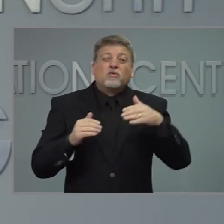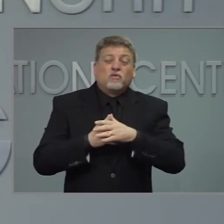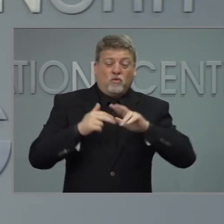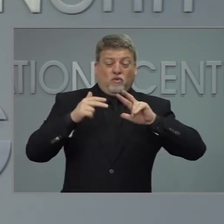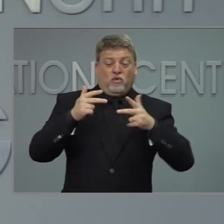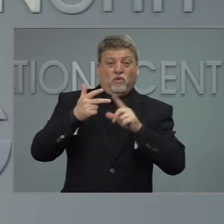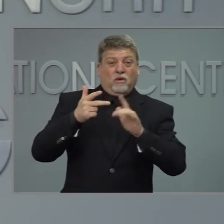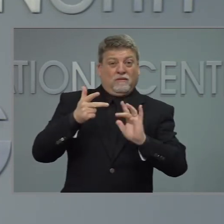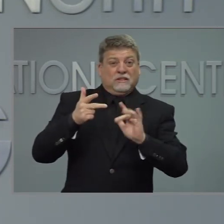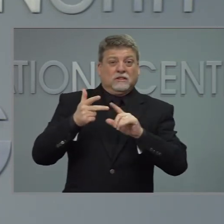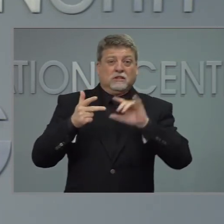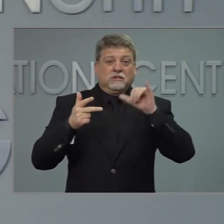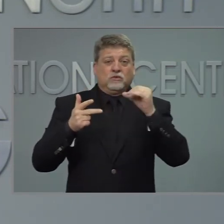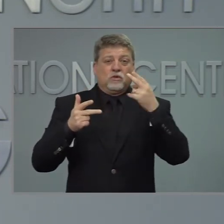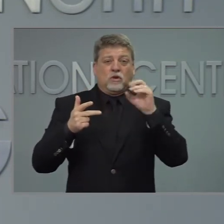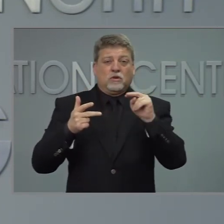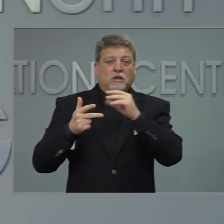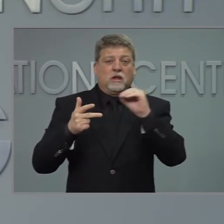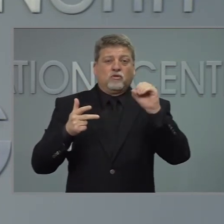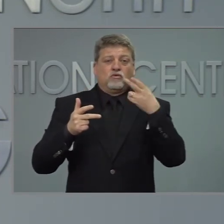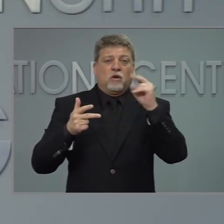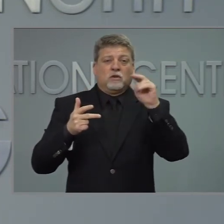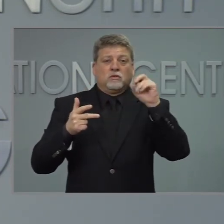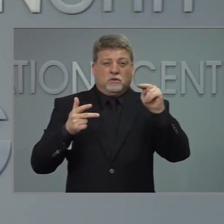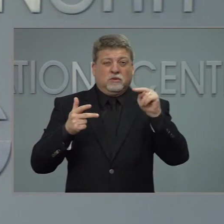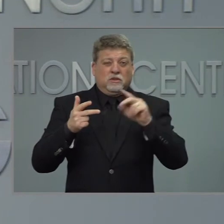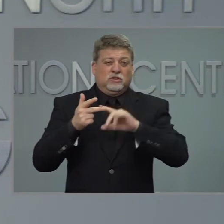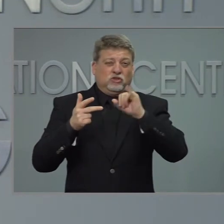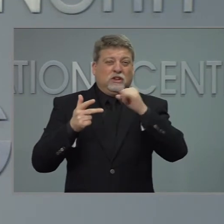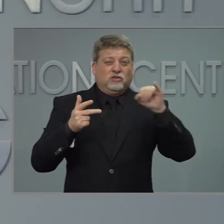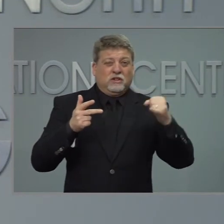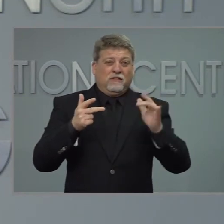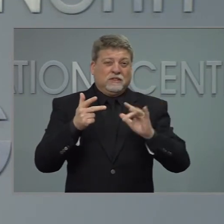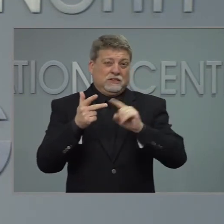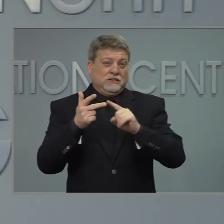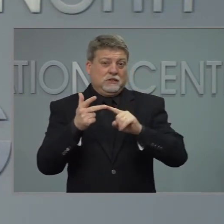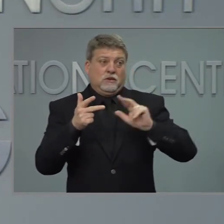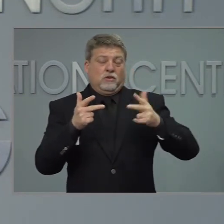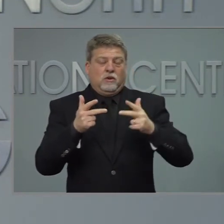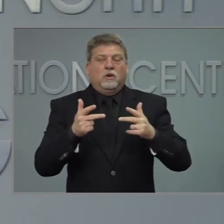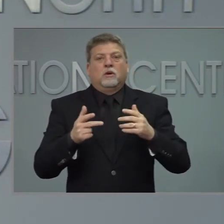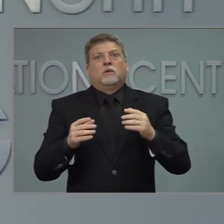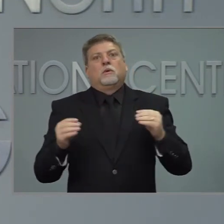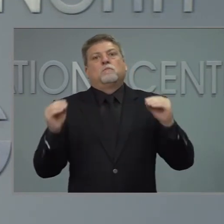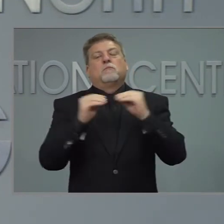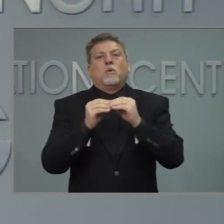de la vacuna de Johnson Johnson que posiblemente se pueda distribuir y tras más vacunas